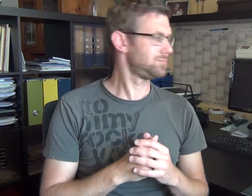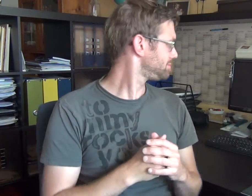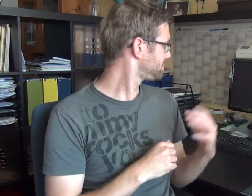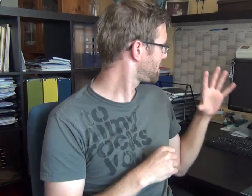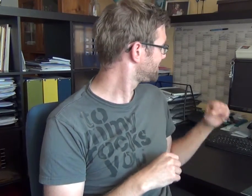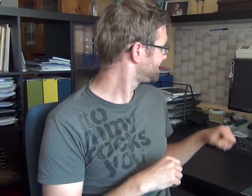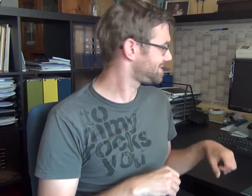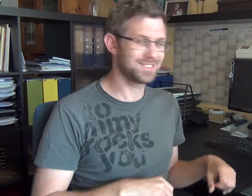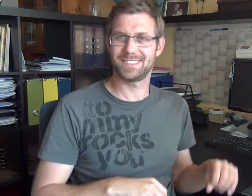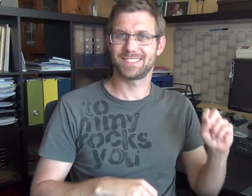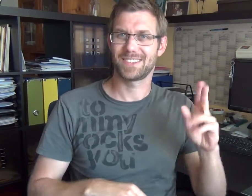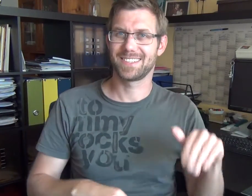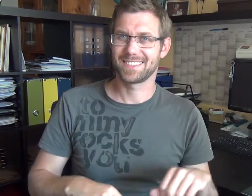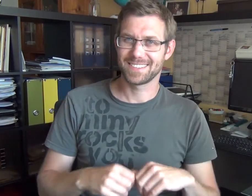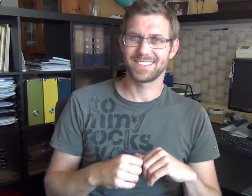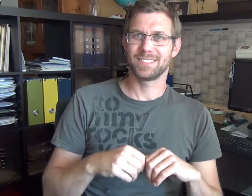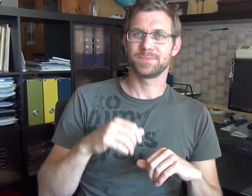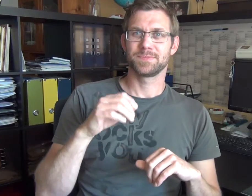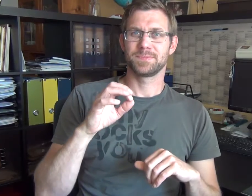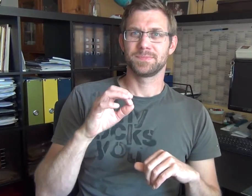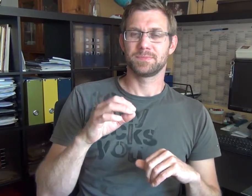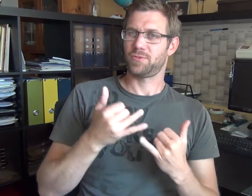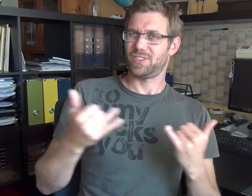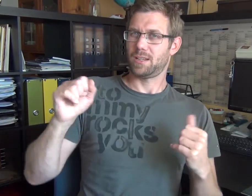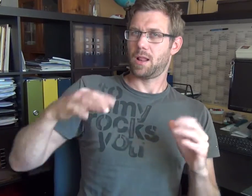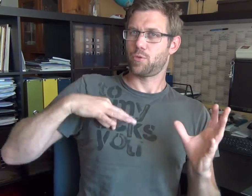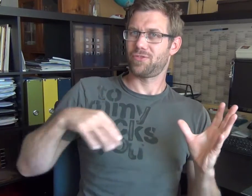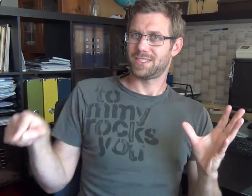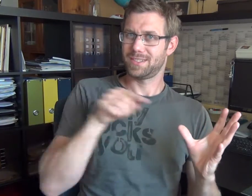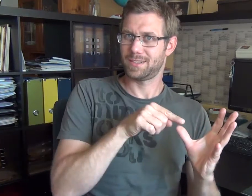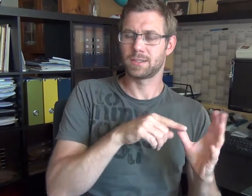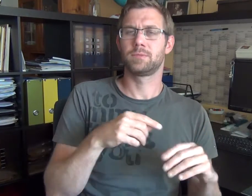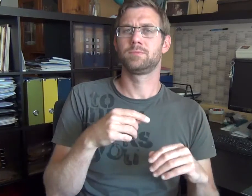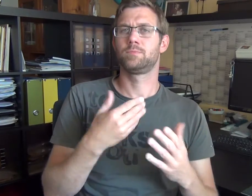Huch... ist ja aus. Okay! Also: Wie können die Hörenden von uns profitieren?